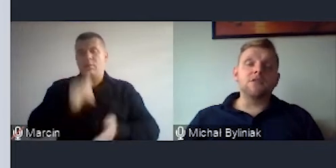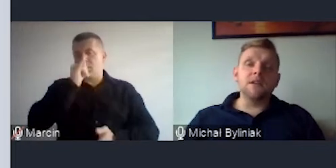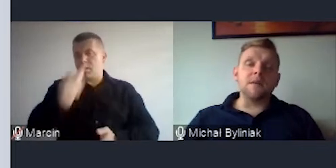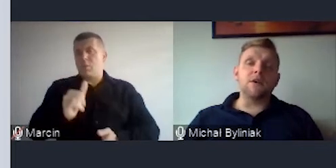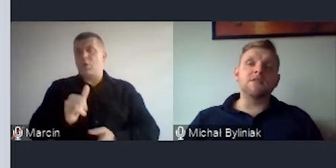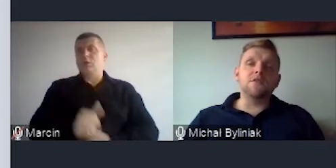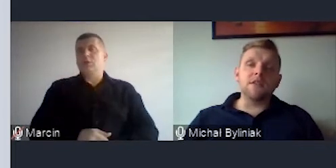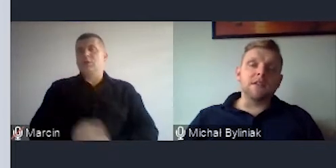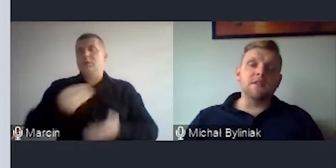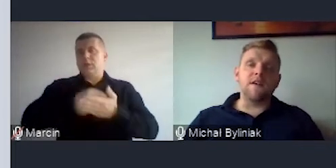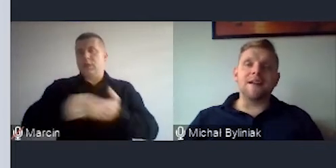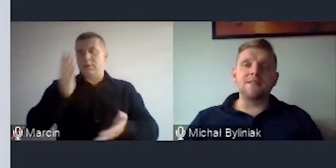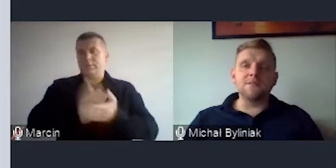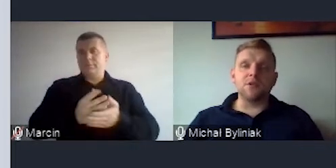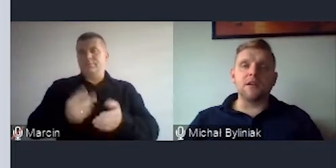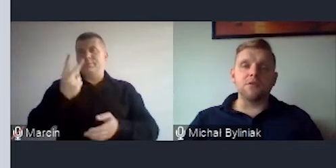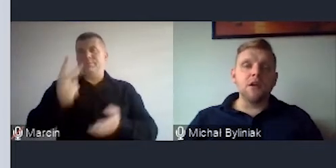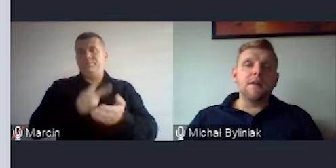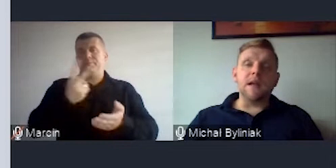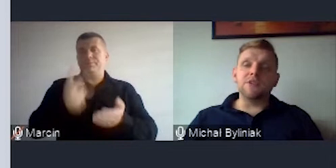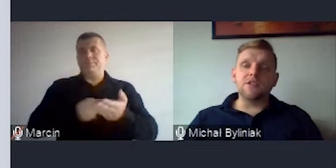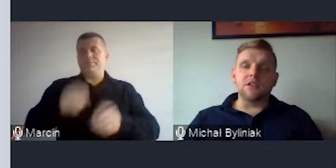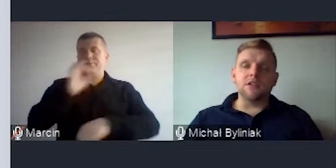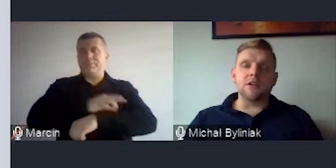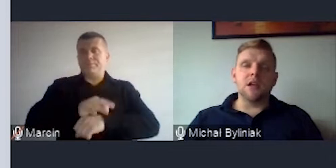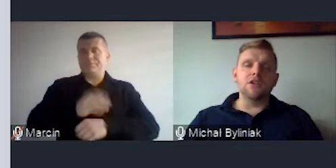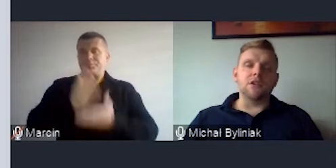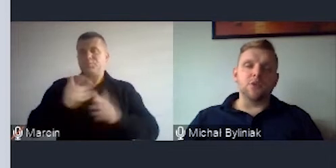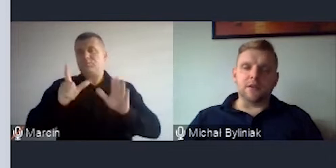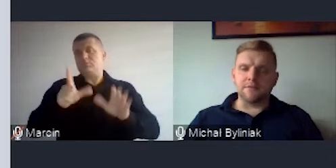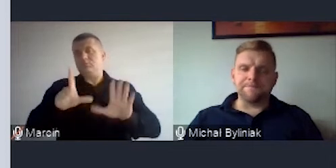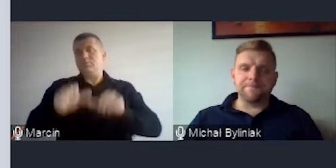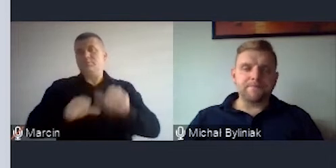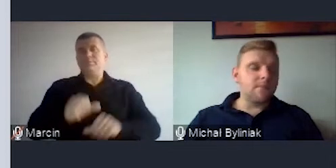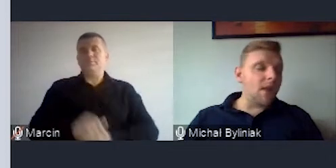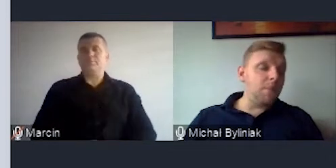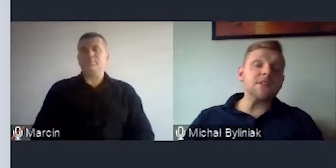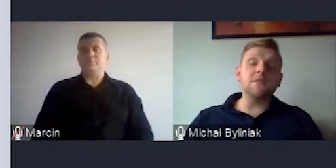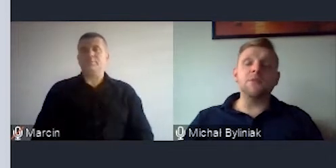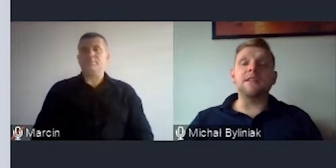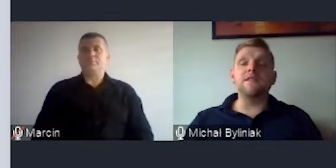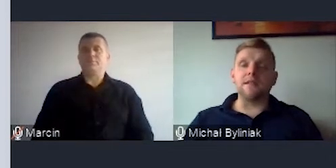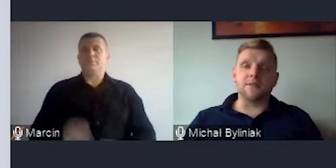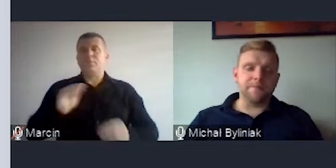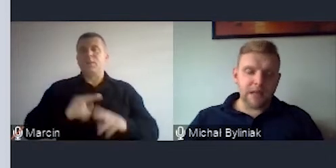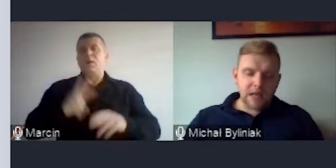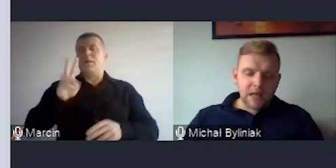że zapłacono za nie dwa razy z projektu na przestrzeni tych siedmiu lat. Poza tym podatek VAT.